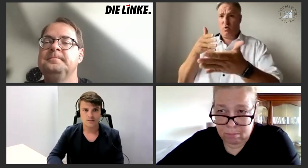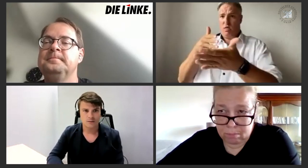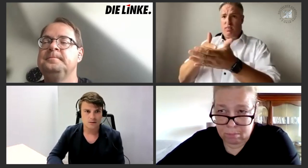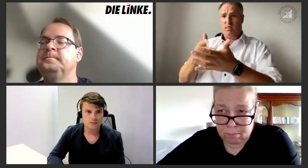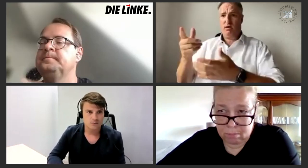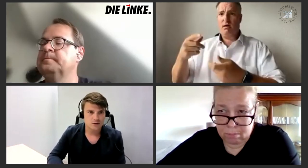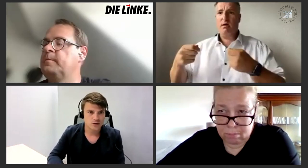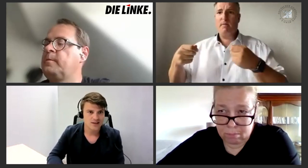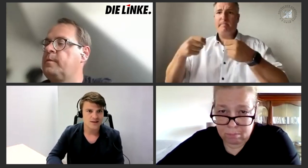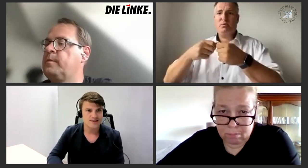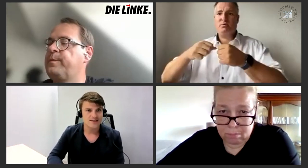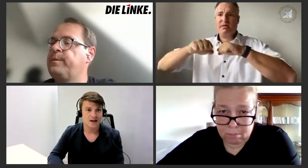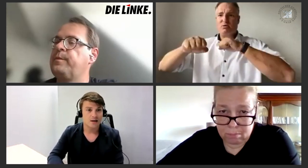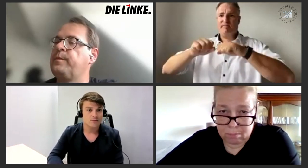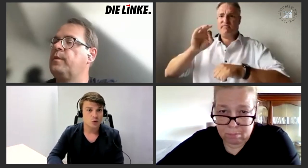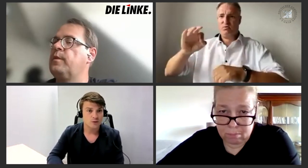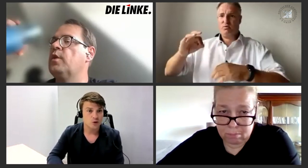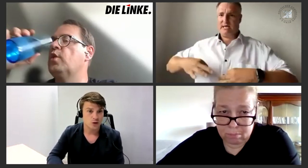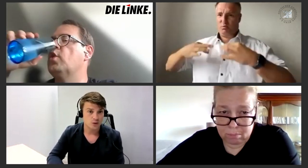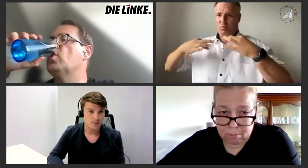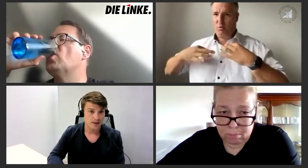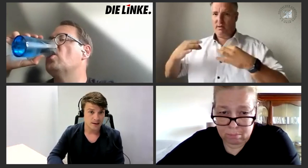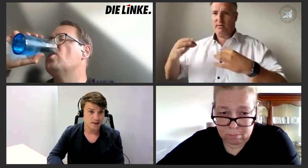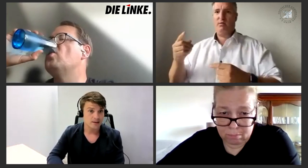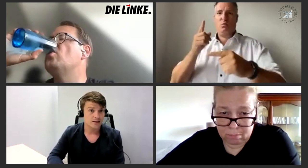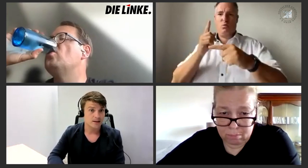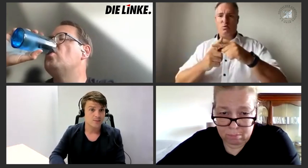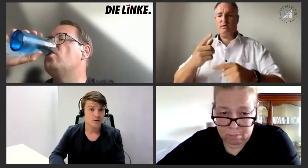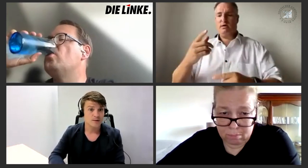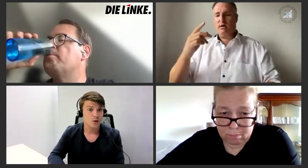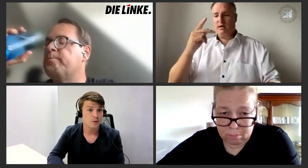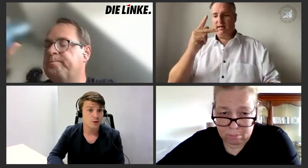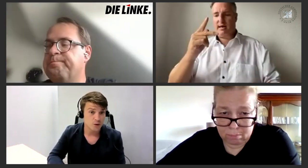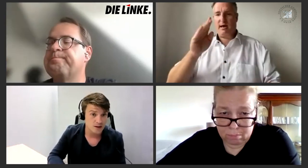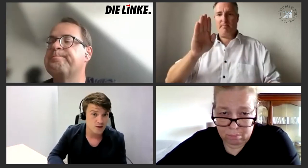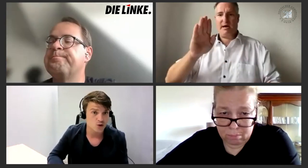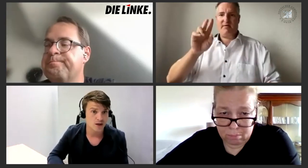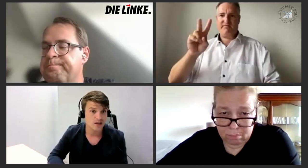Corona-Fragen oder im Gesundheitswesen, da stoßen wir an unsere Barrieren. Da ist das Bundesministerium